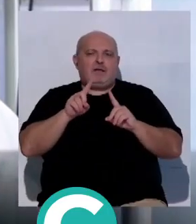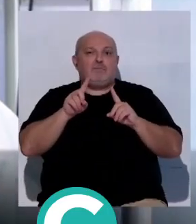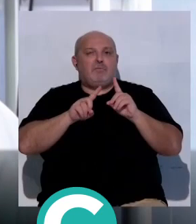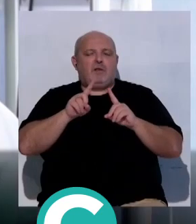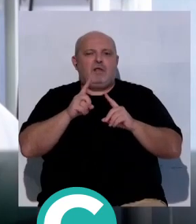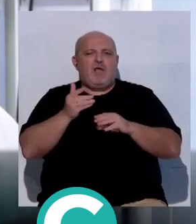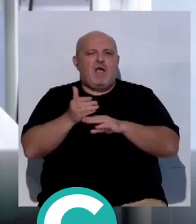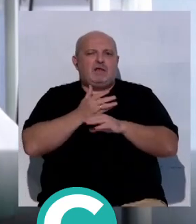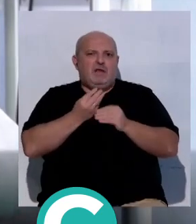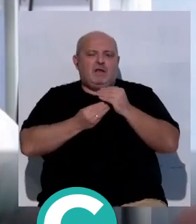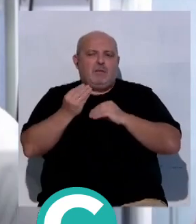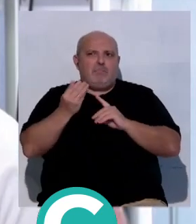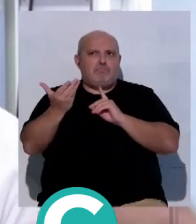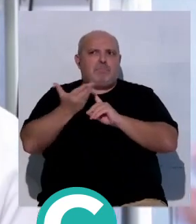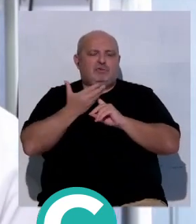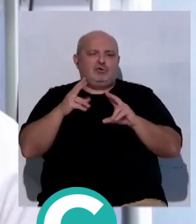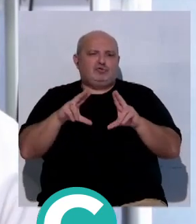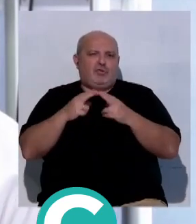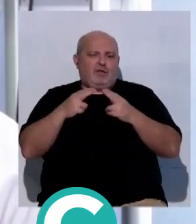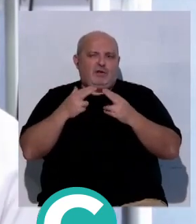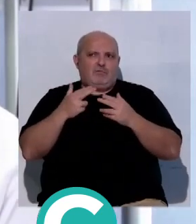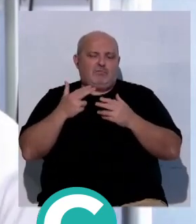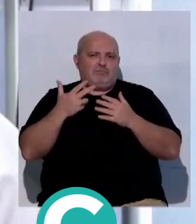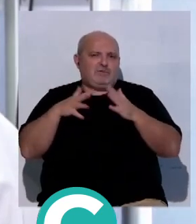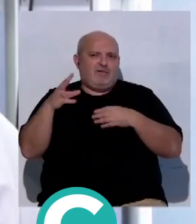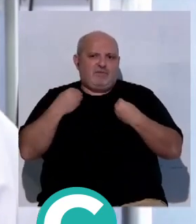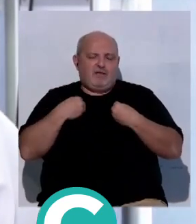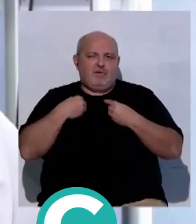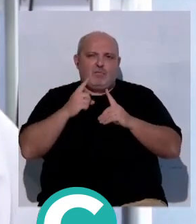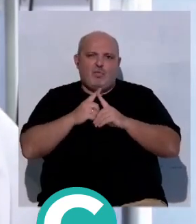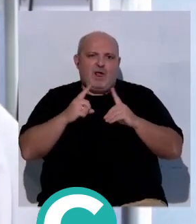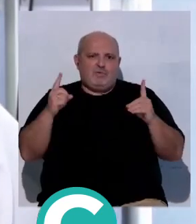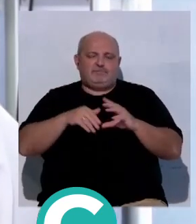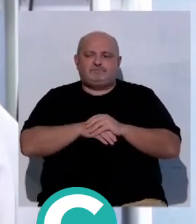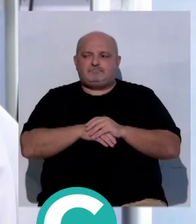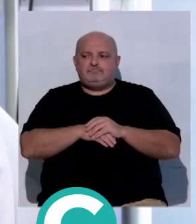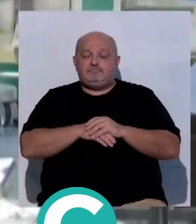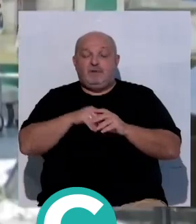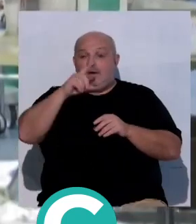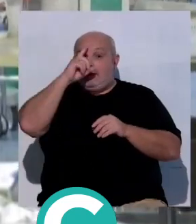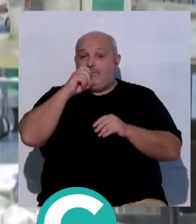prematuridad que tiene un impacto social dur por vida a a muy largo plazo este año el día mundial